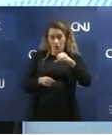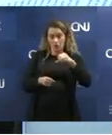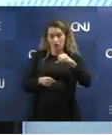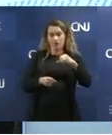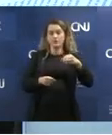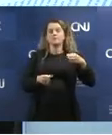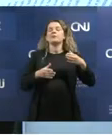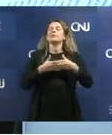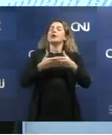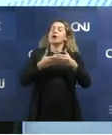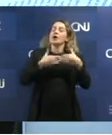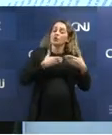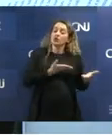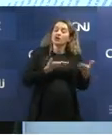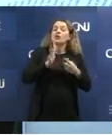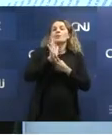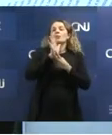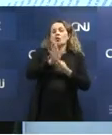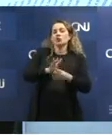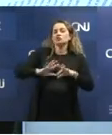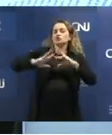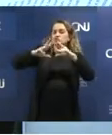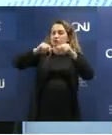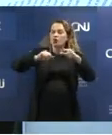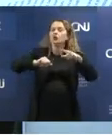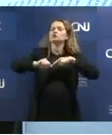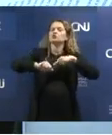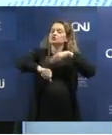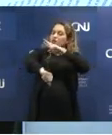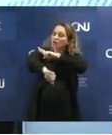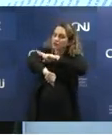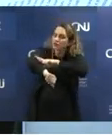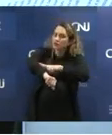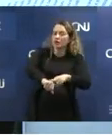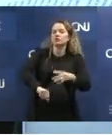todos nós temos profundo respeito pela saúde da douta magistrada.